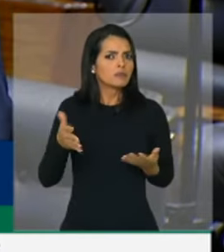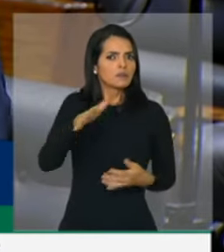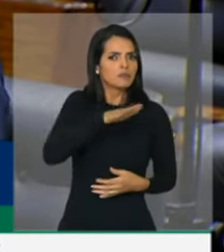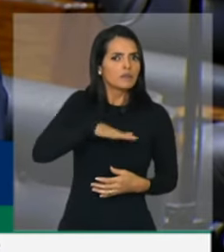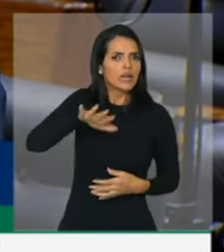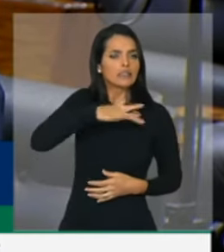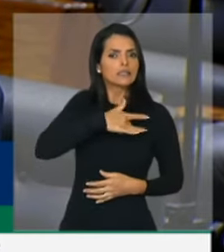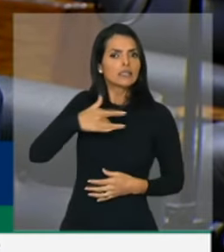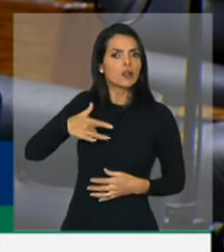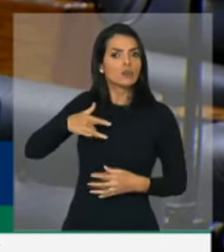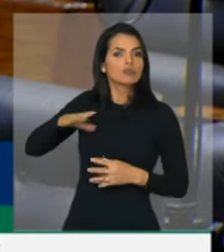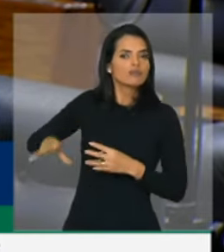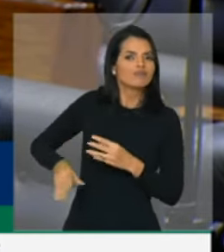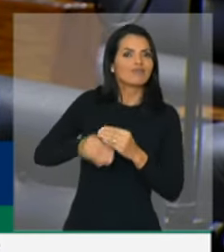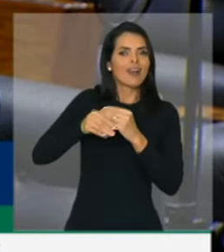SALIENTAR AQUI QUE SAÚDE SUPLEMENTAR É UM NEGÓCIO